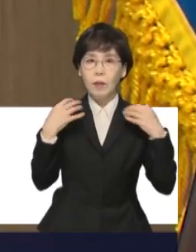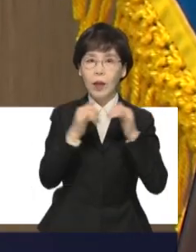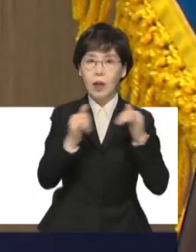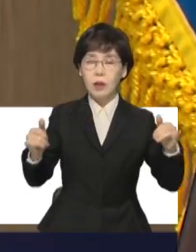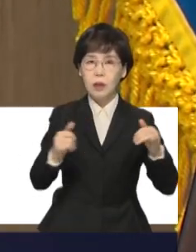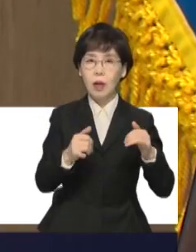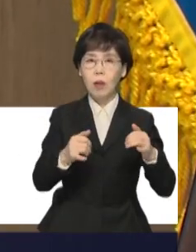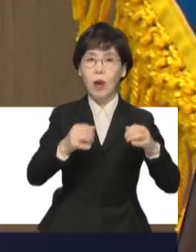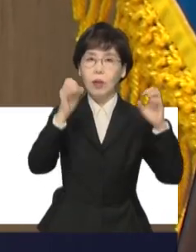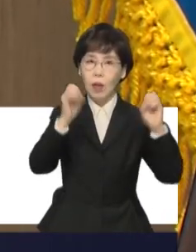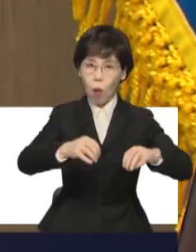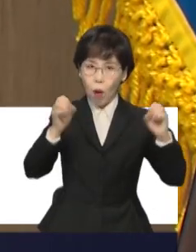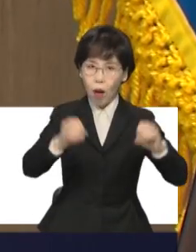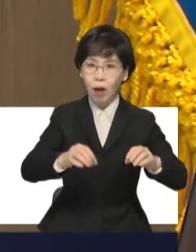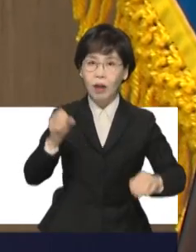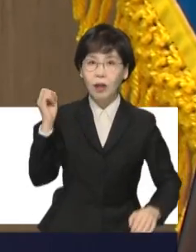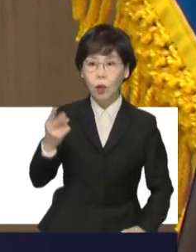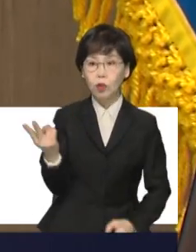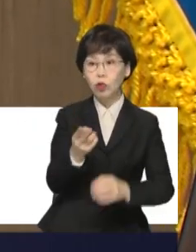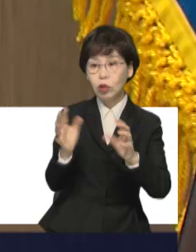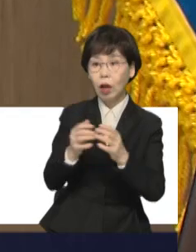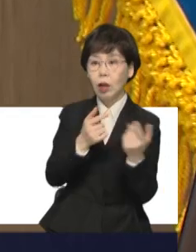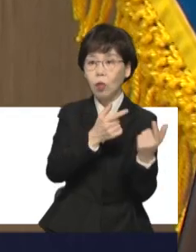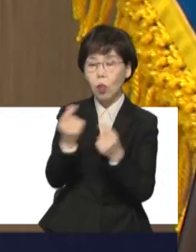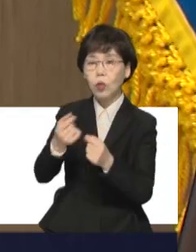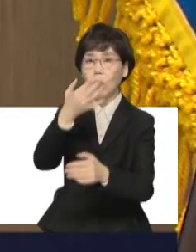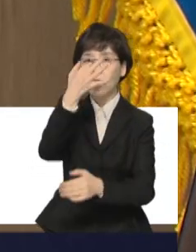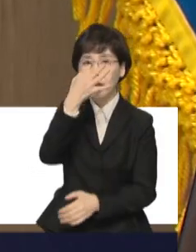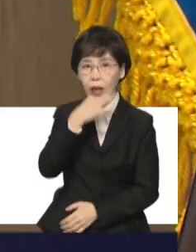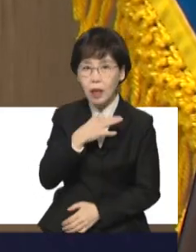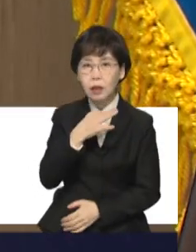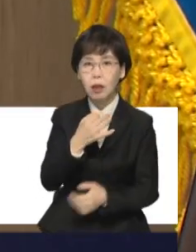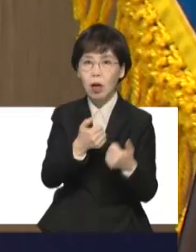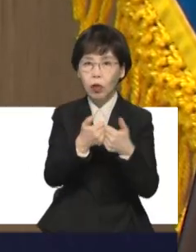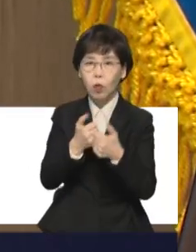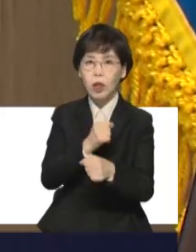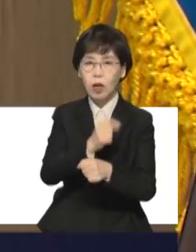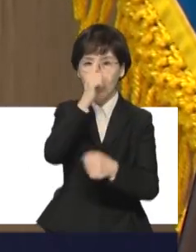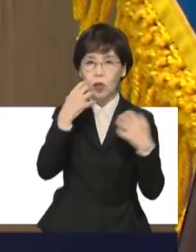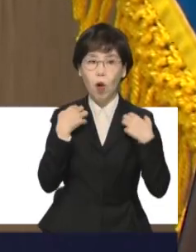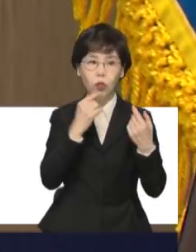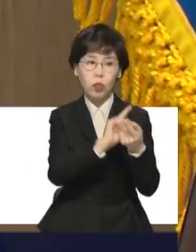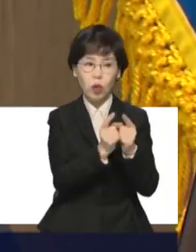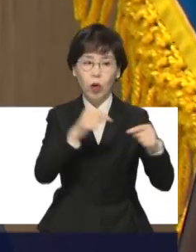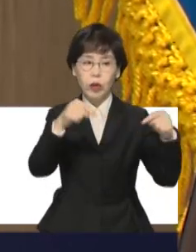대화를 비롯해서 양국의 공동이익을 논의하는 정부 간 협의체들을 조속히